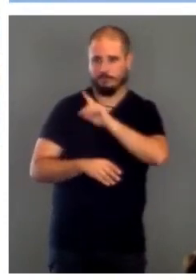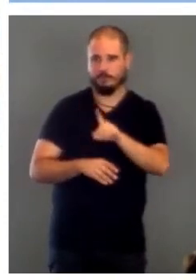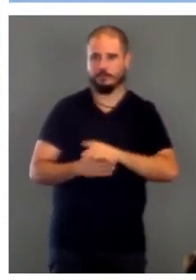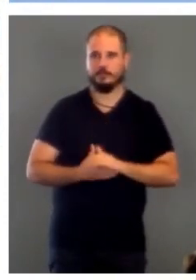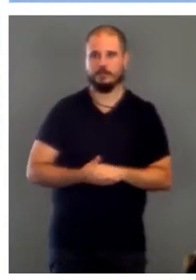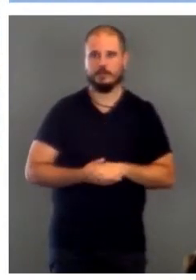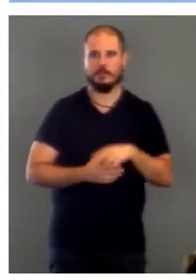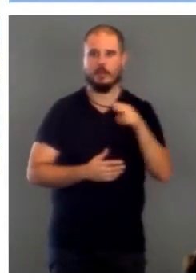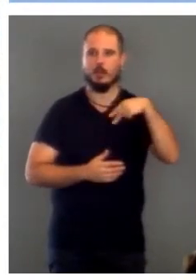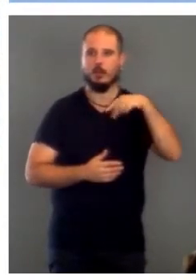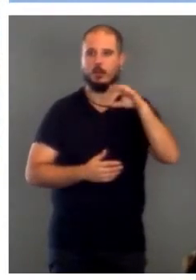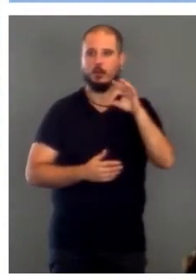Noelia Moreno